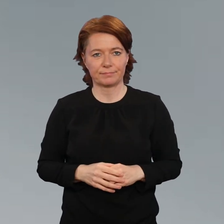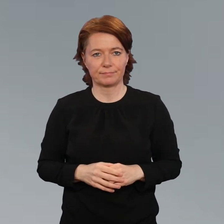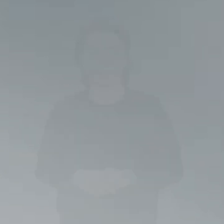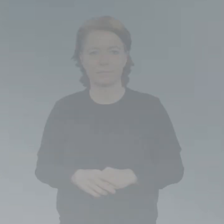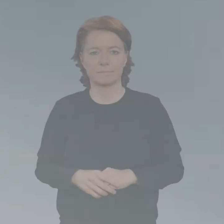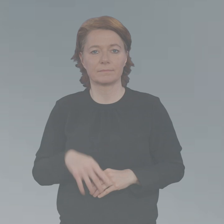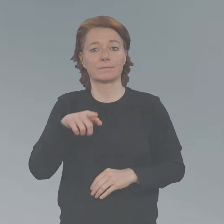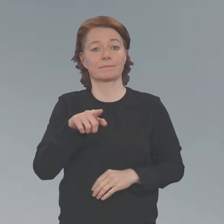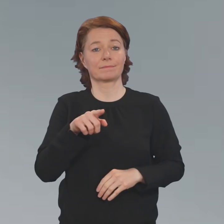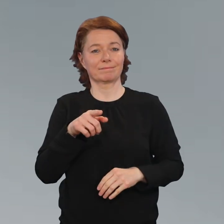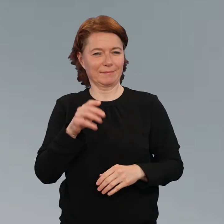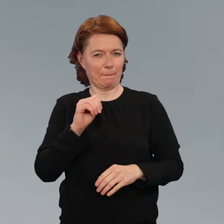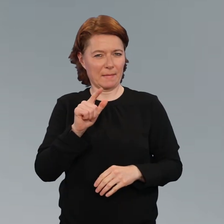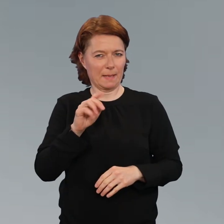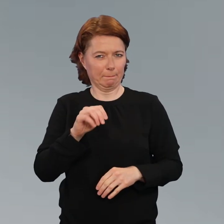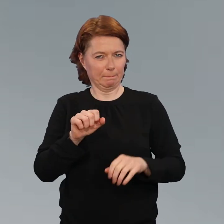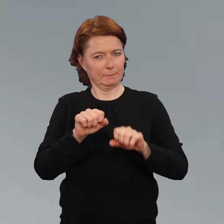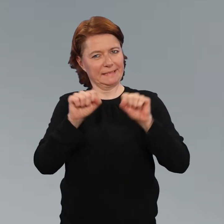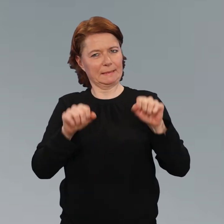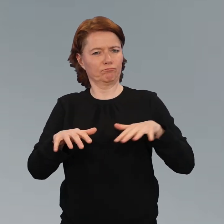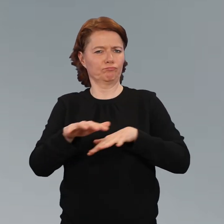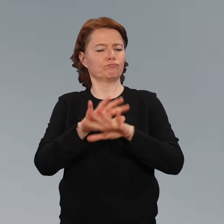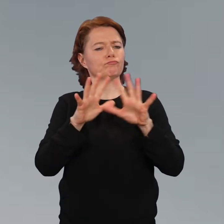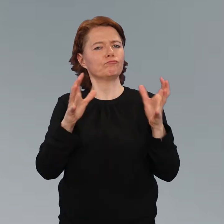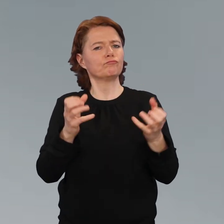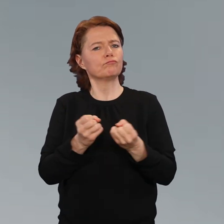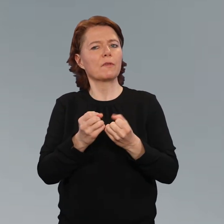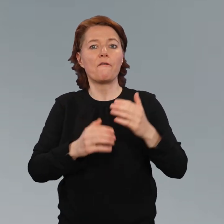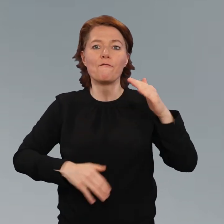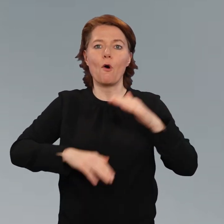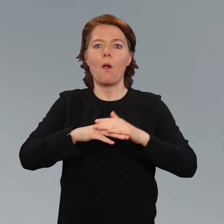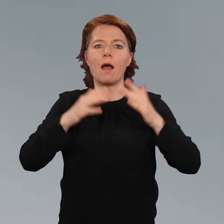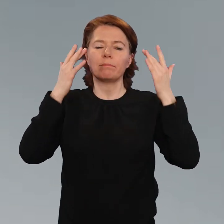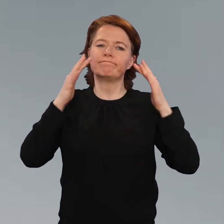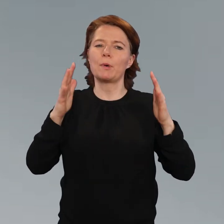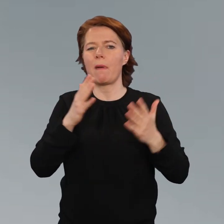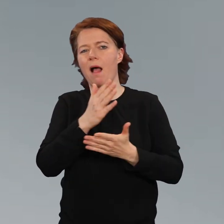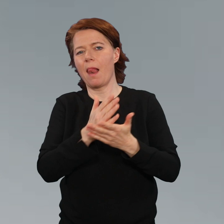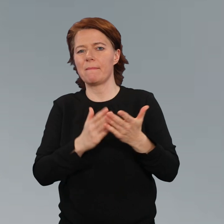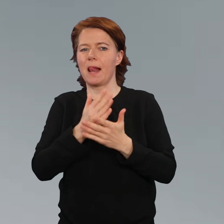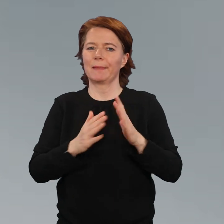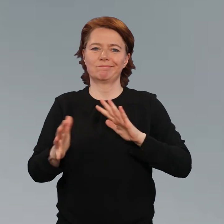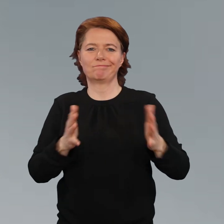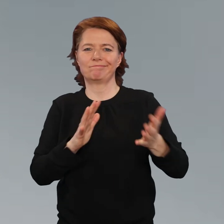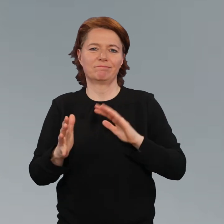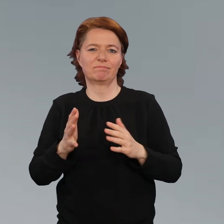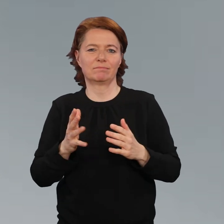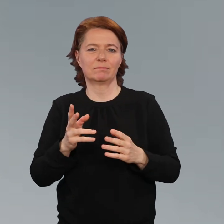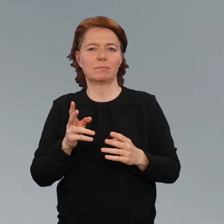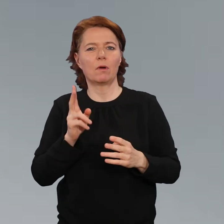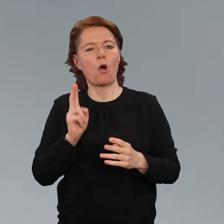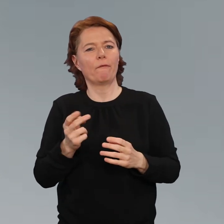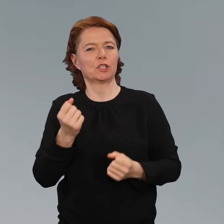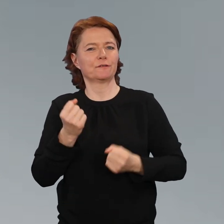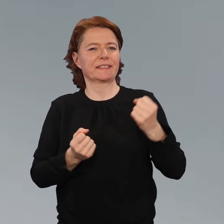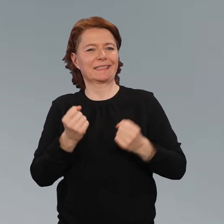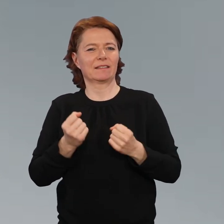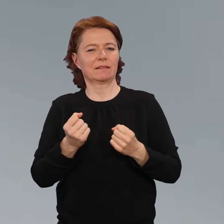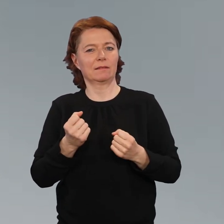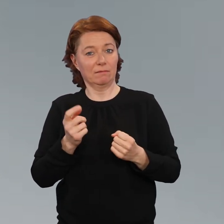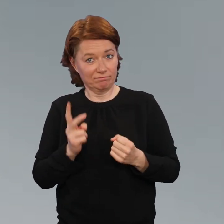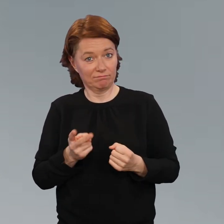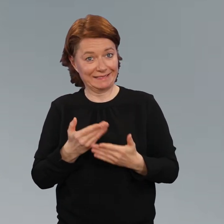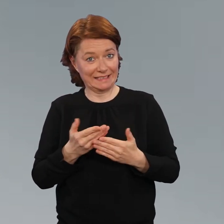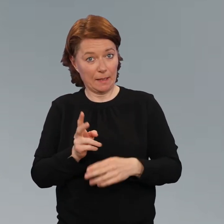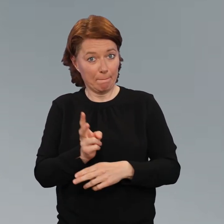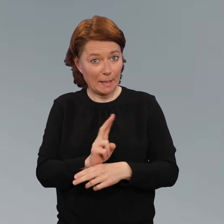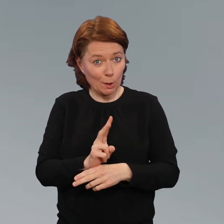Dabei sind diese Systeme oft halblegal, es lässt sich oft nicht einmal im Nachhinein sicher sagen, ob ein Betrug